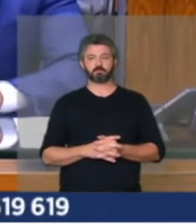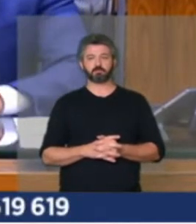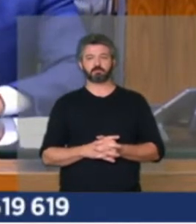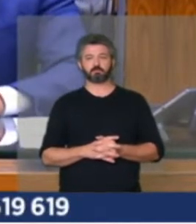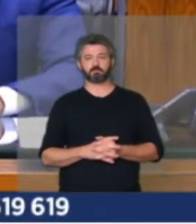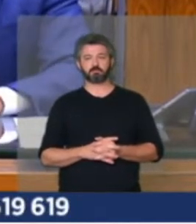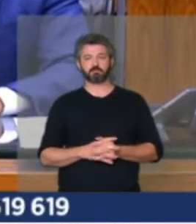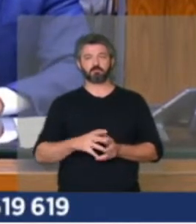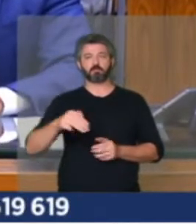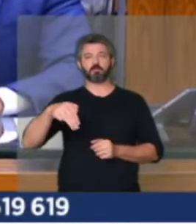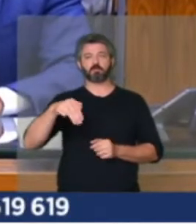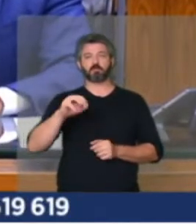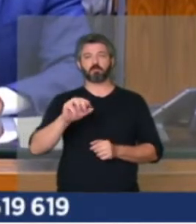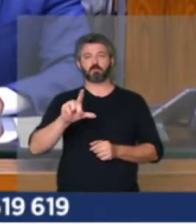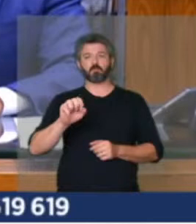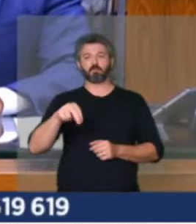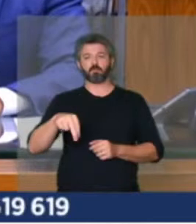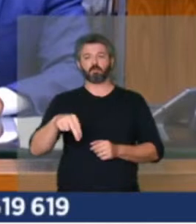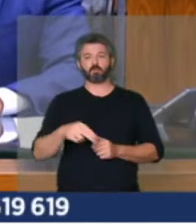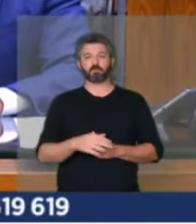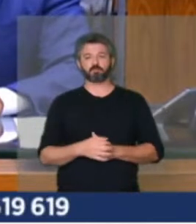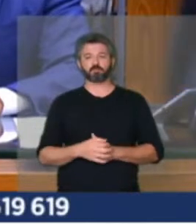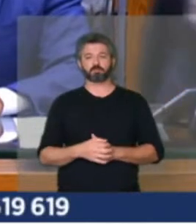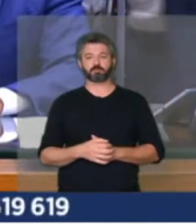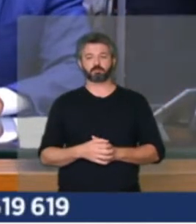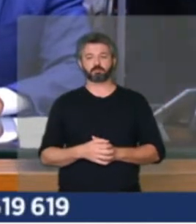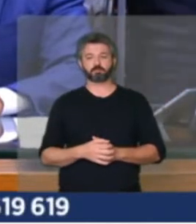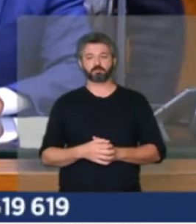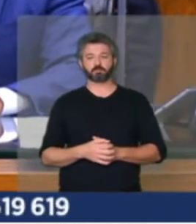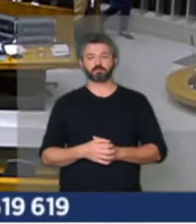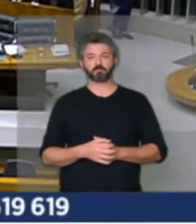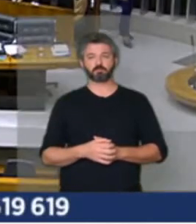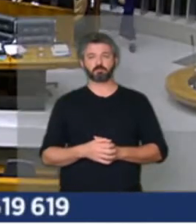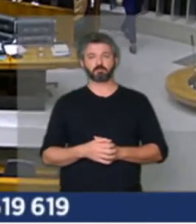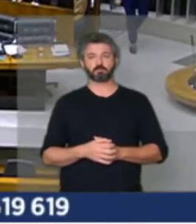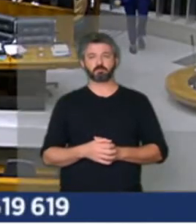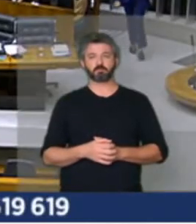DEPUTADO MOLON. -- [DEPUTADO]: PRESIDENTE EU VOU ORIENTAR PELA OPOSIÇÃO, E LOGO APÓS O DEPUTADO FREIXO EU QUERIA USAR O TEMPO DE LIDERANÇA DA